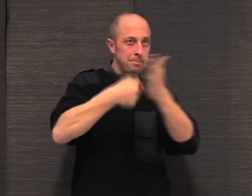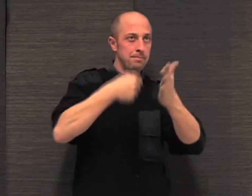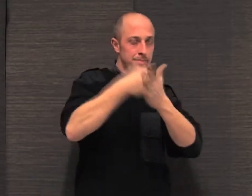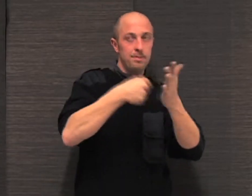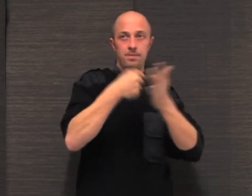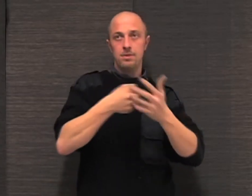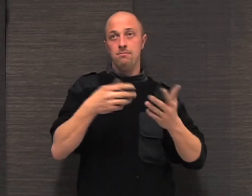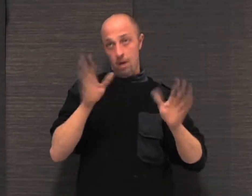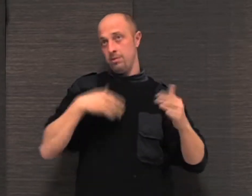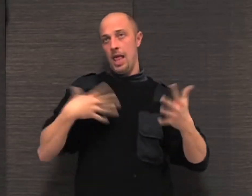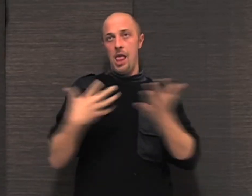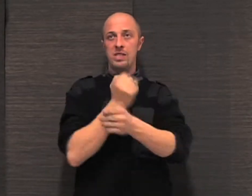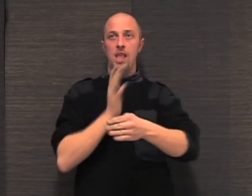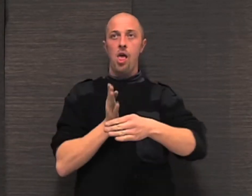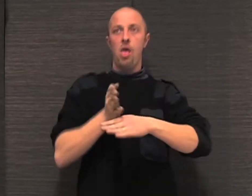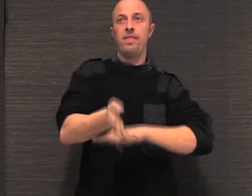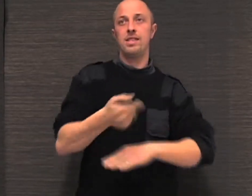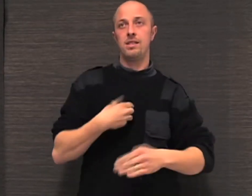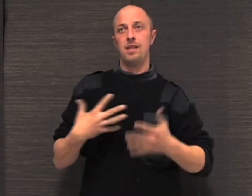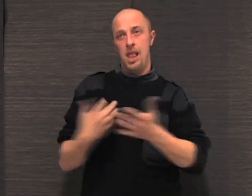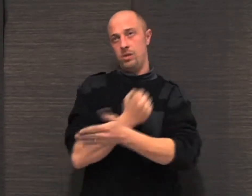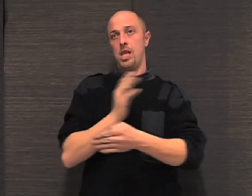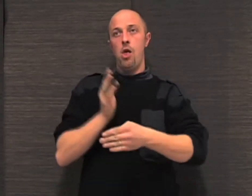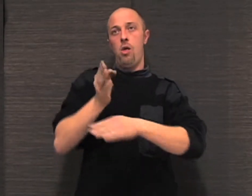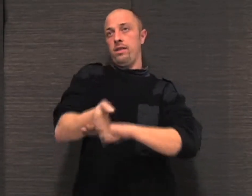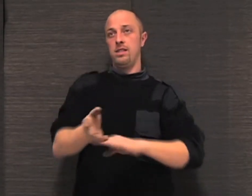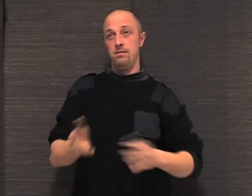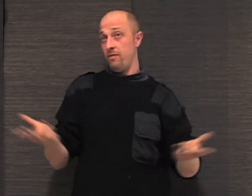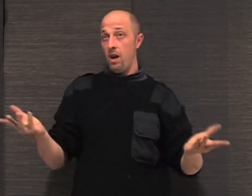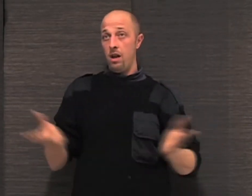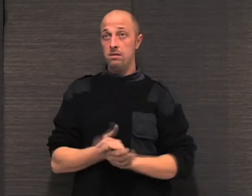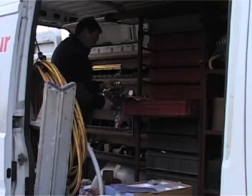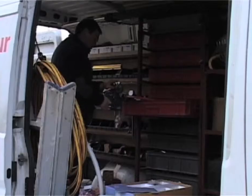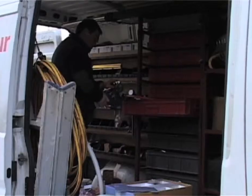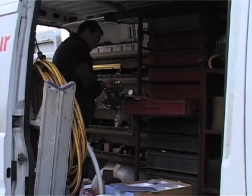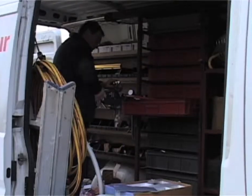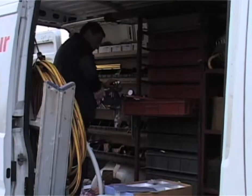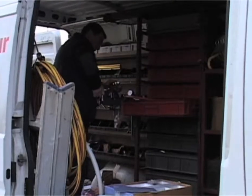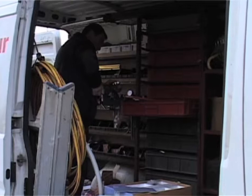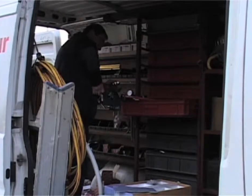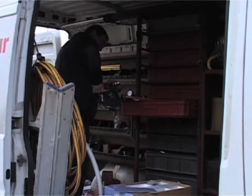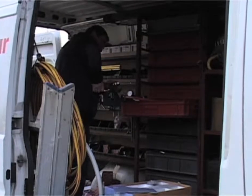Et elle a contacté l'employeur. Ensemble, nous nous sommes battus pour que je puisse rentrer dans l'entreprise.